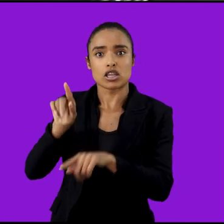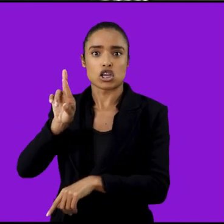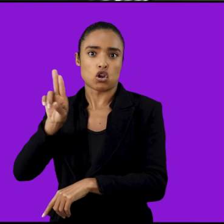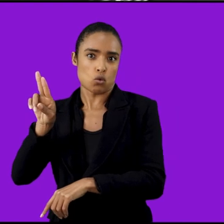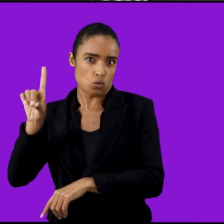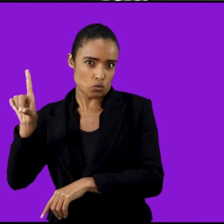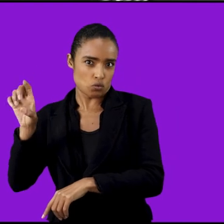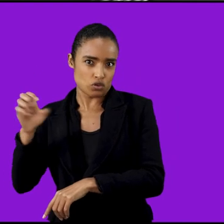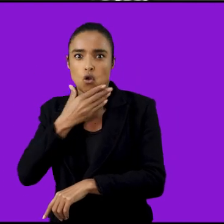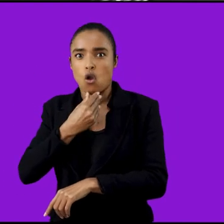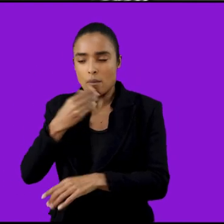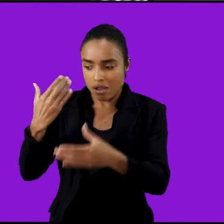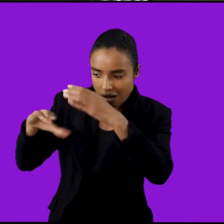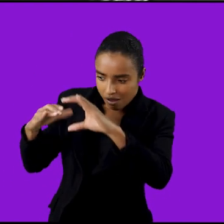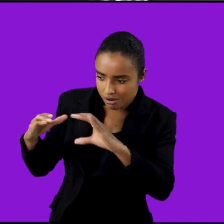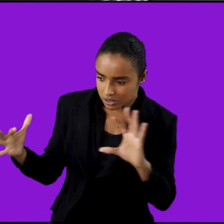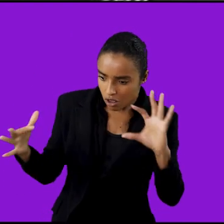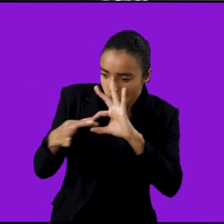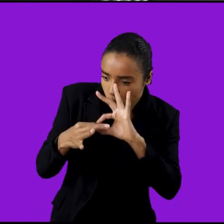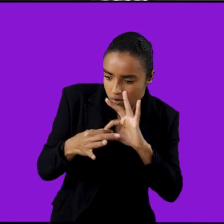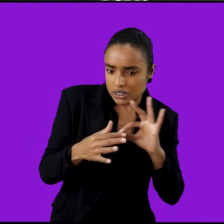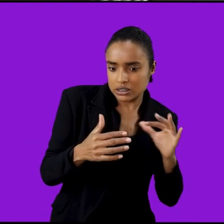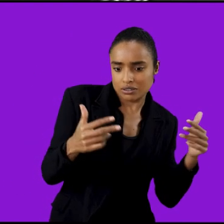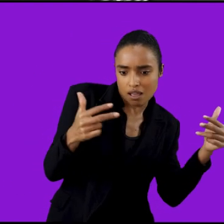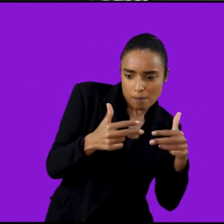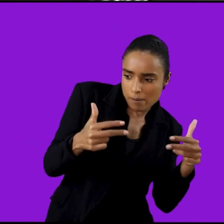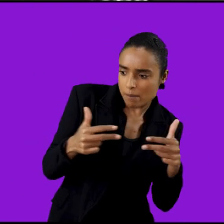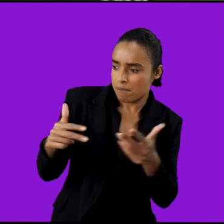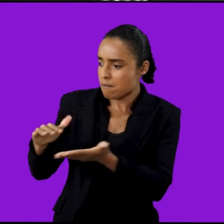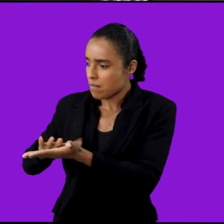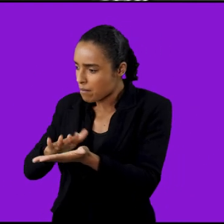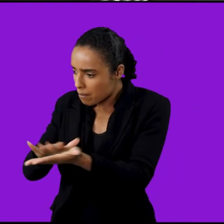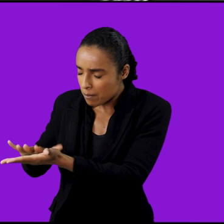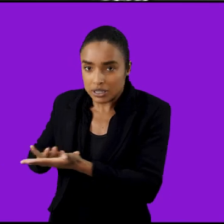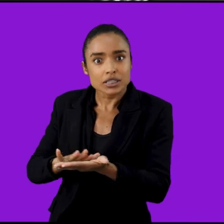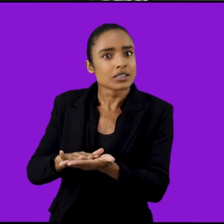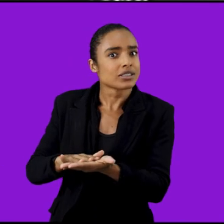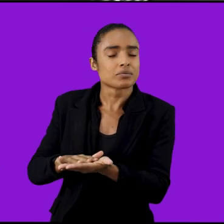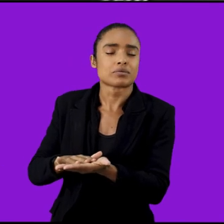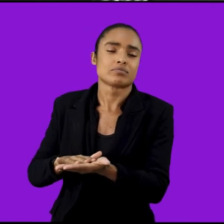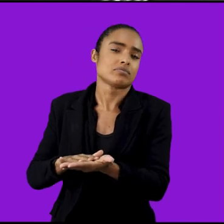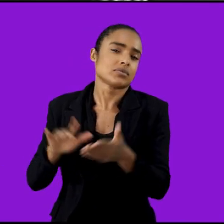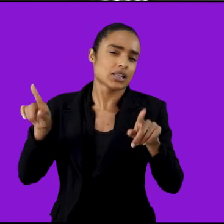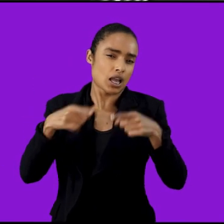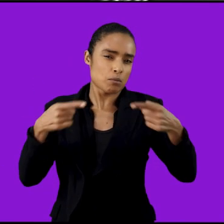mim estabeleceu um outro parâmetro… Sim Porque você. Eles estão, tão conectado, né? Na Sou Negrão, que é uma música que